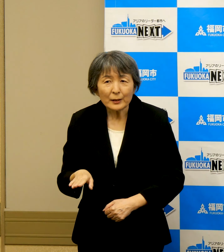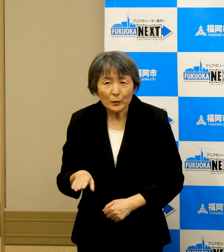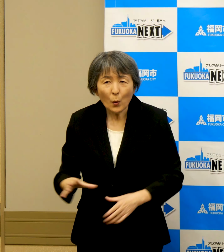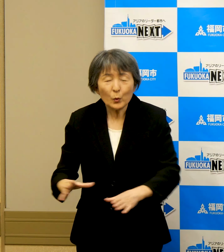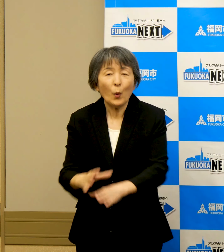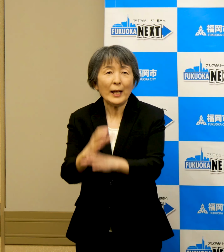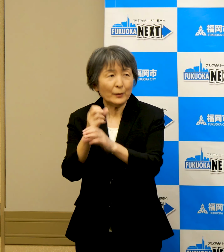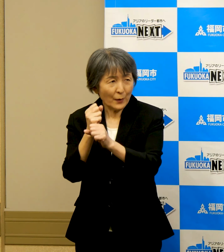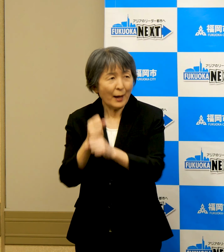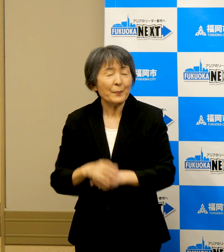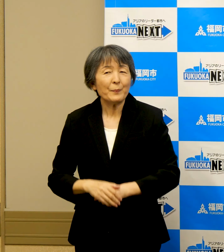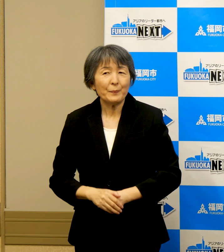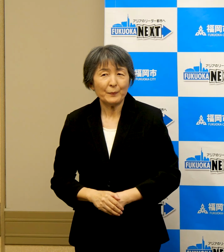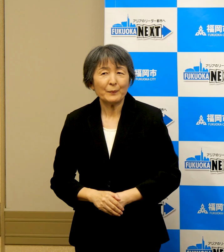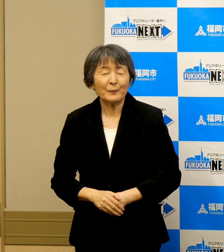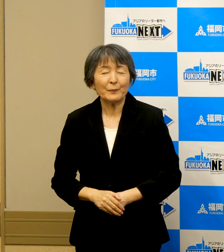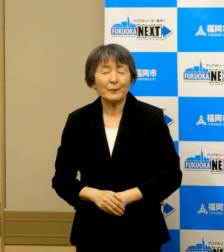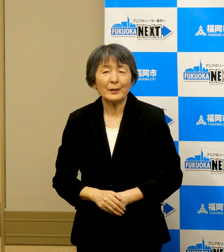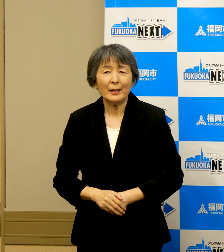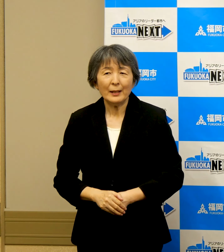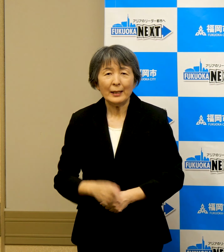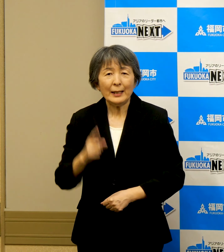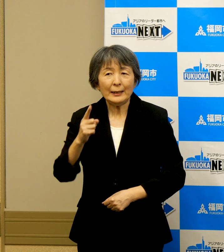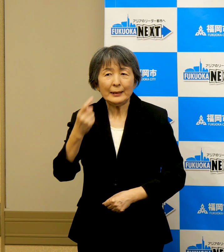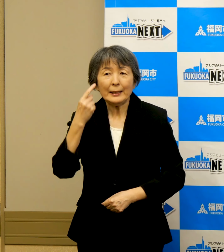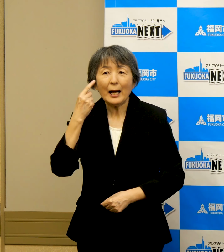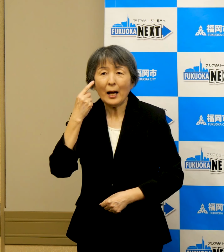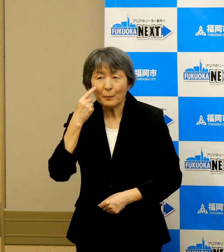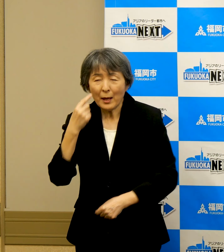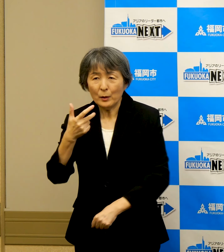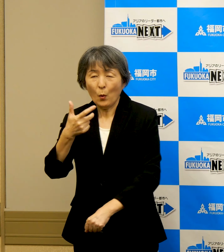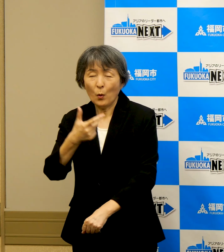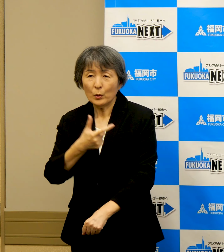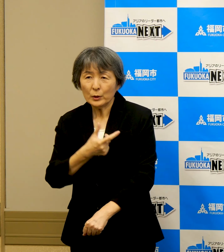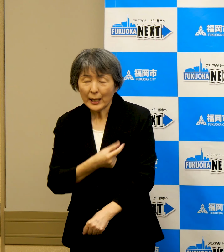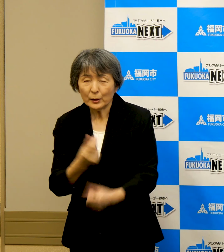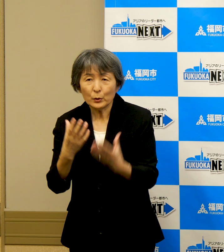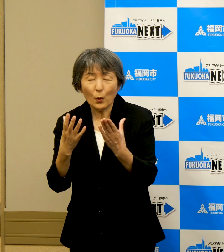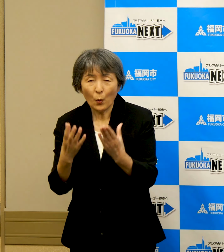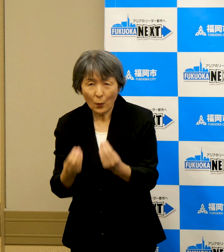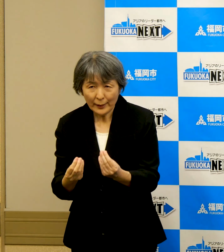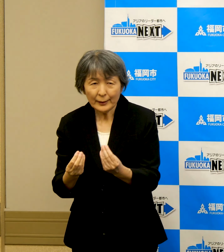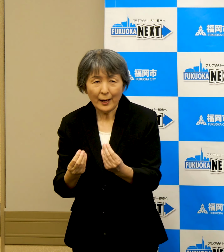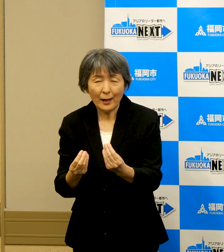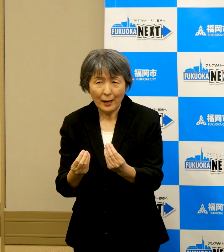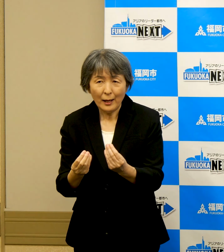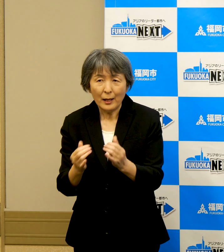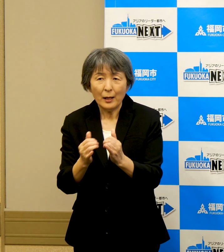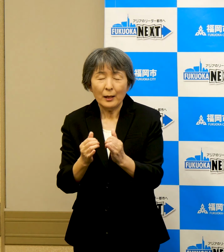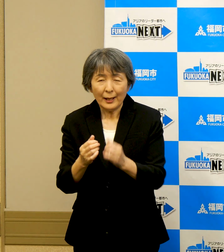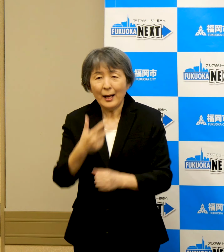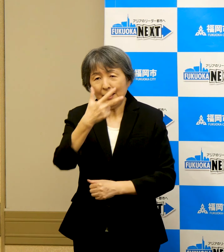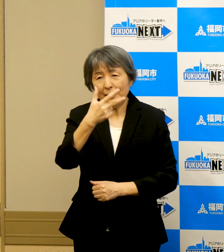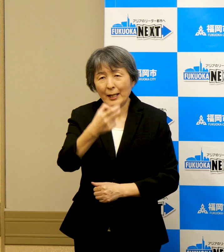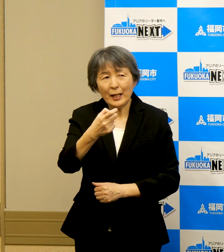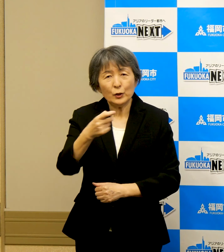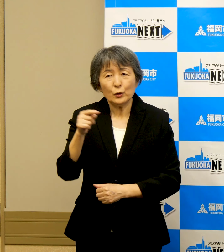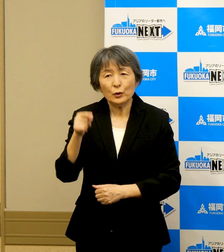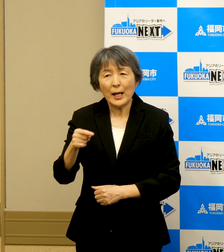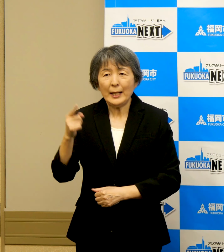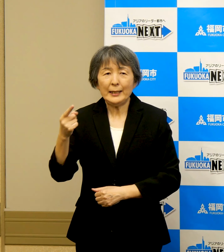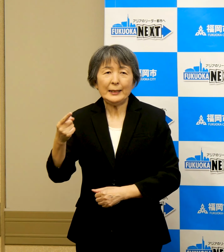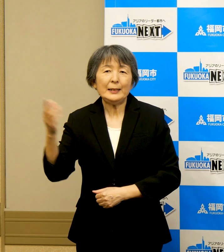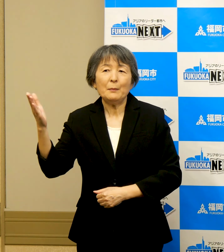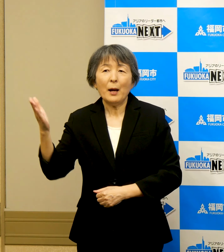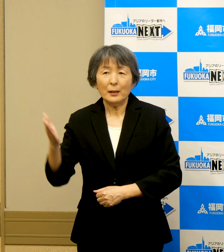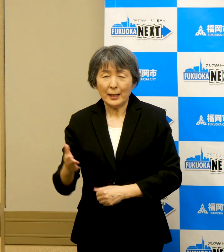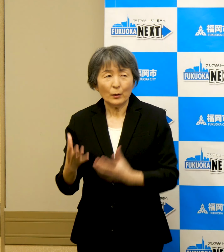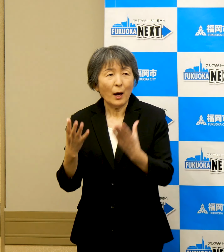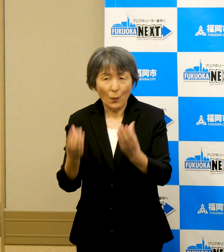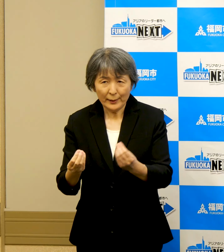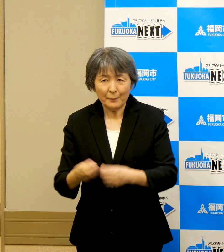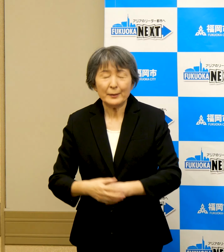まず 1回目の接種済みが70．1％